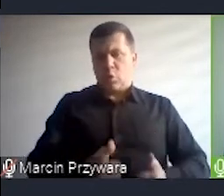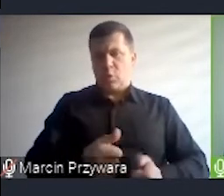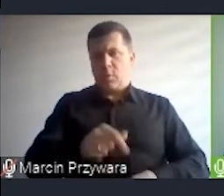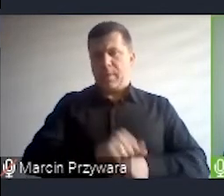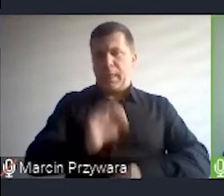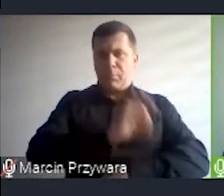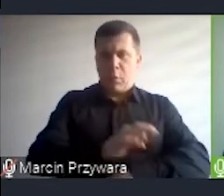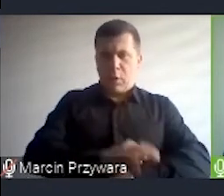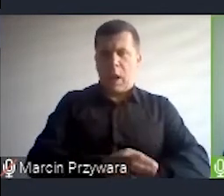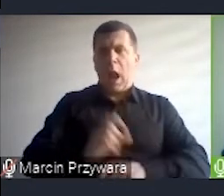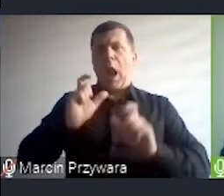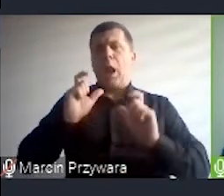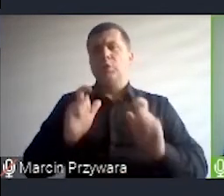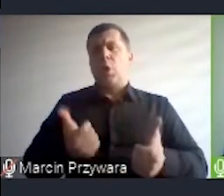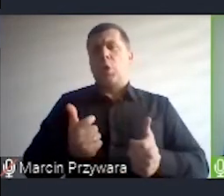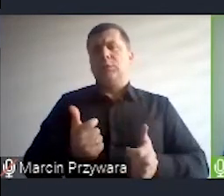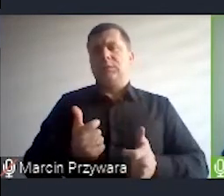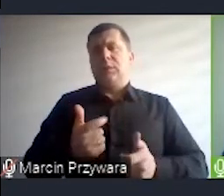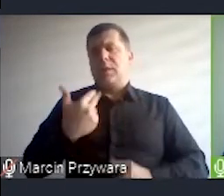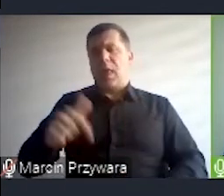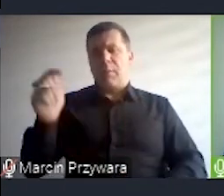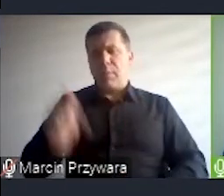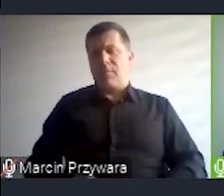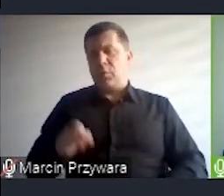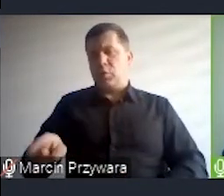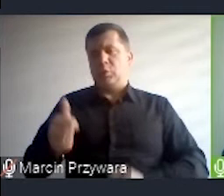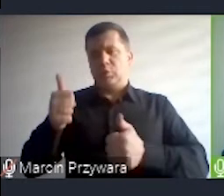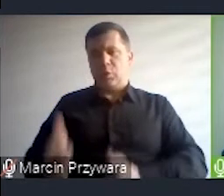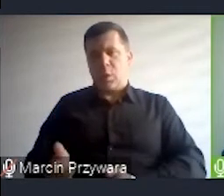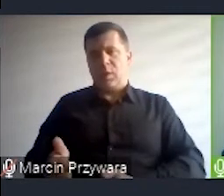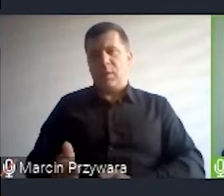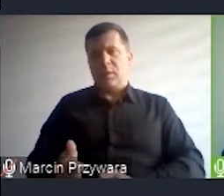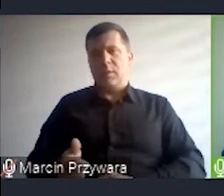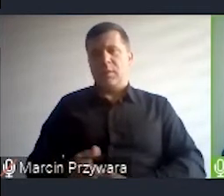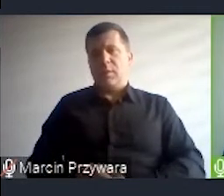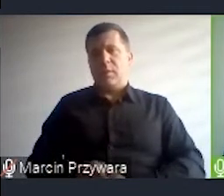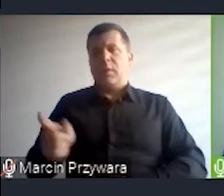a coś co nie powinno tu stać jest projektowe.